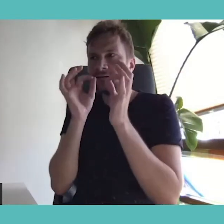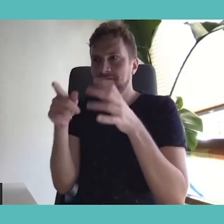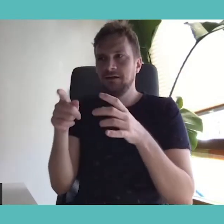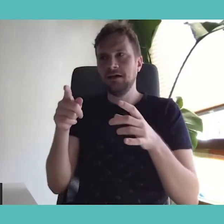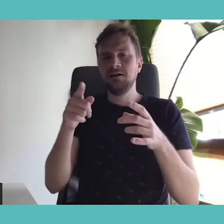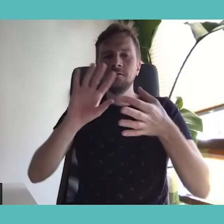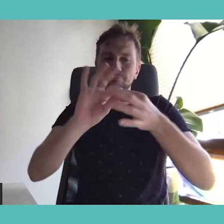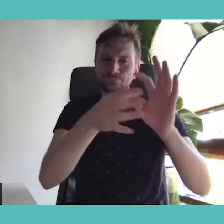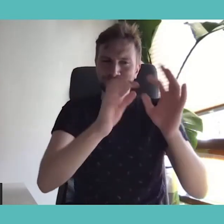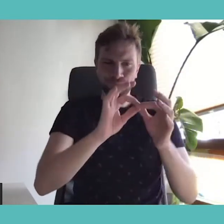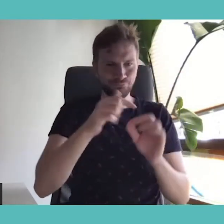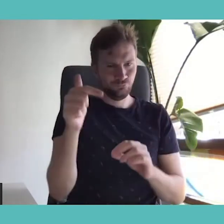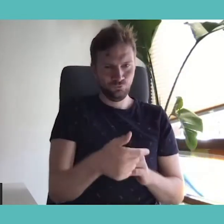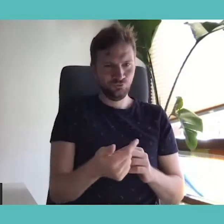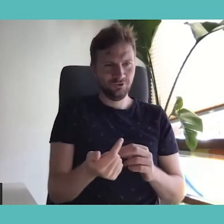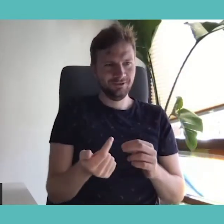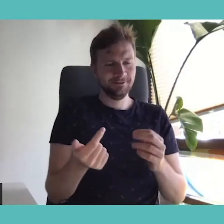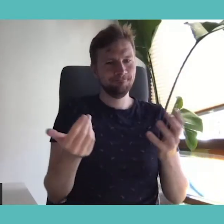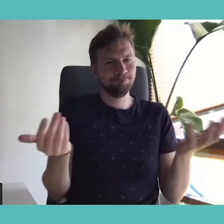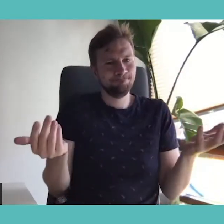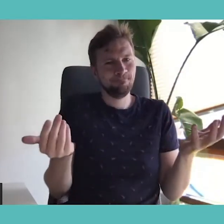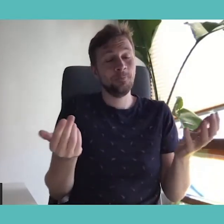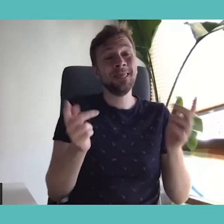Informowanie i współdziałanie musi być.